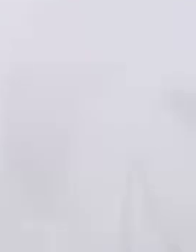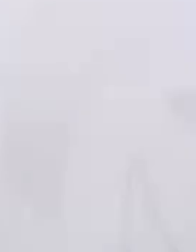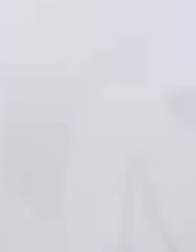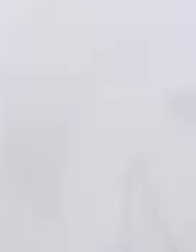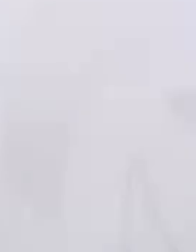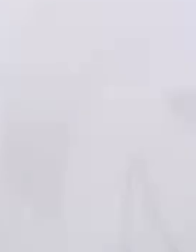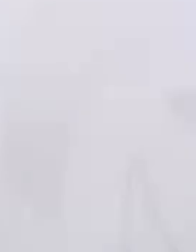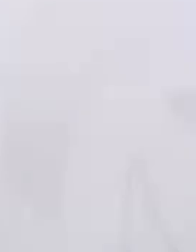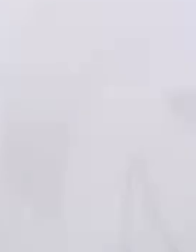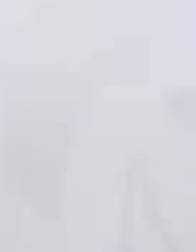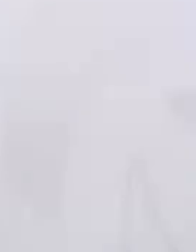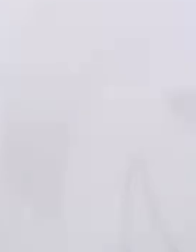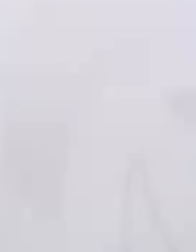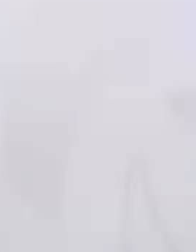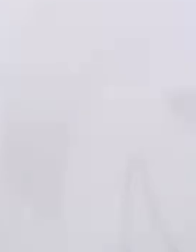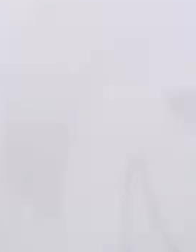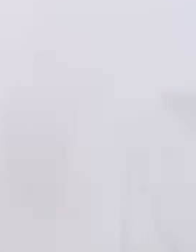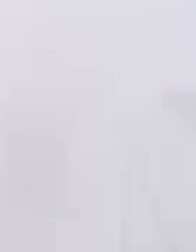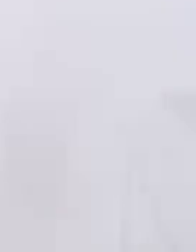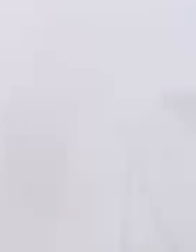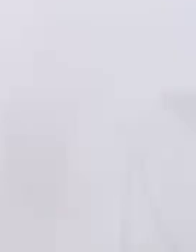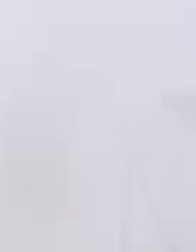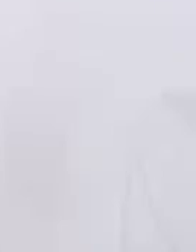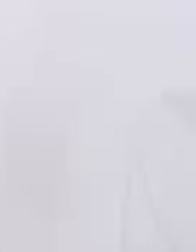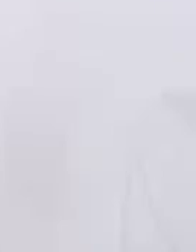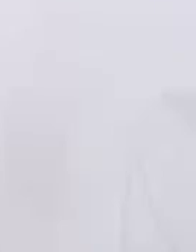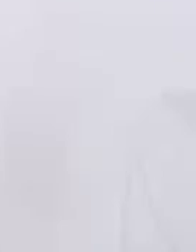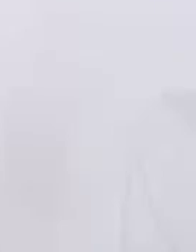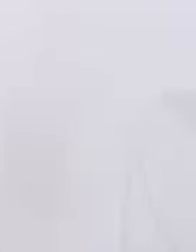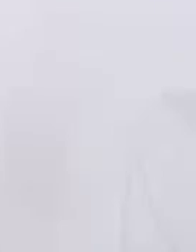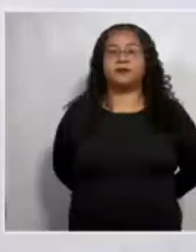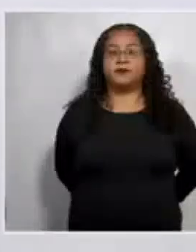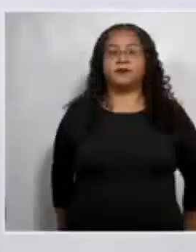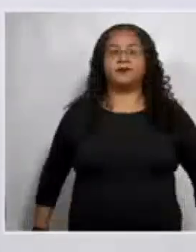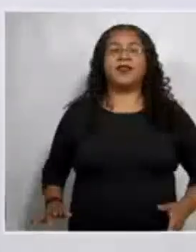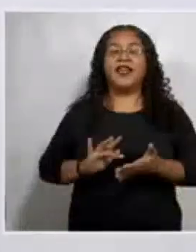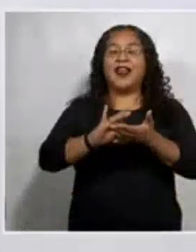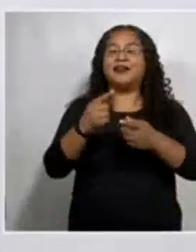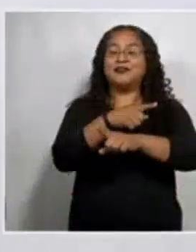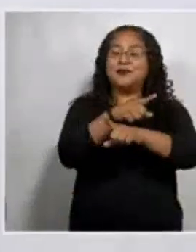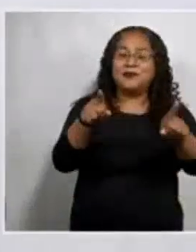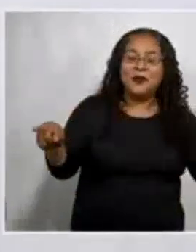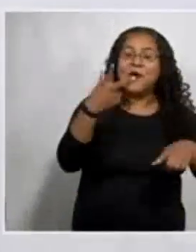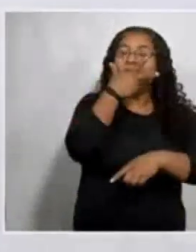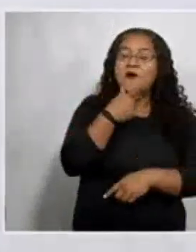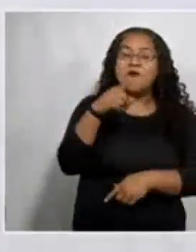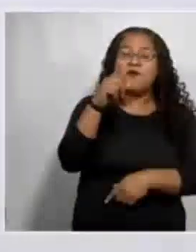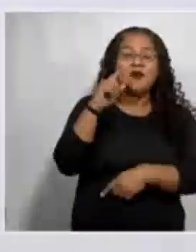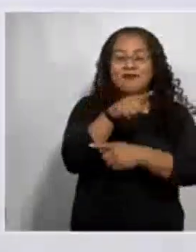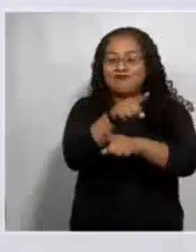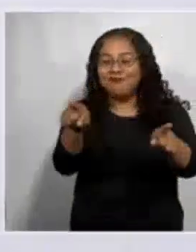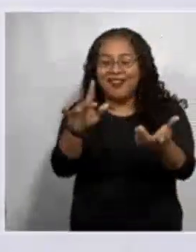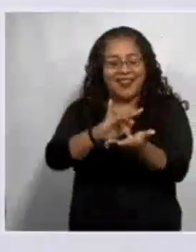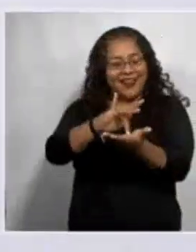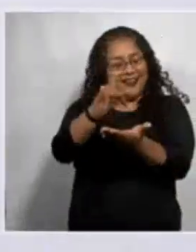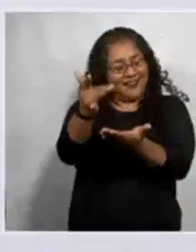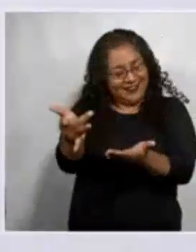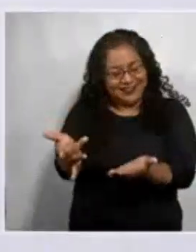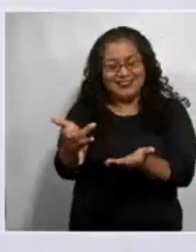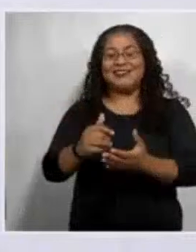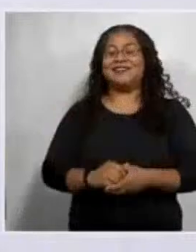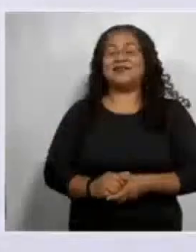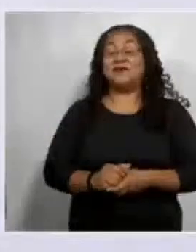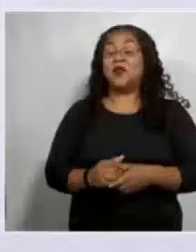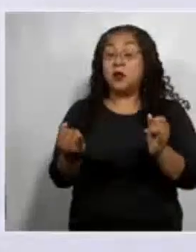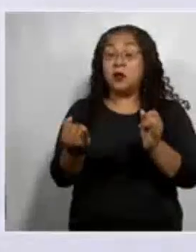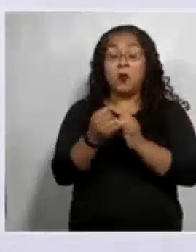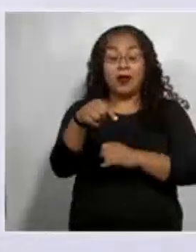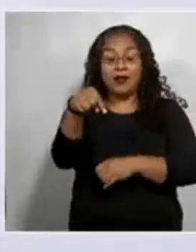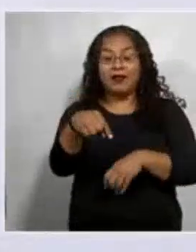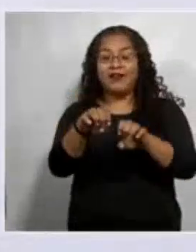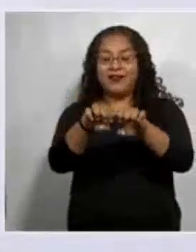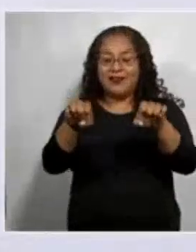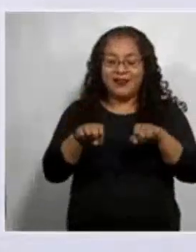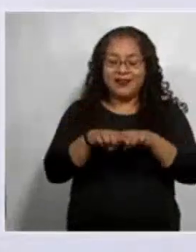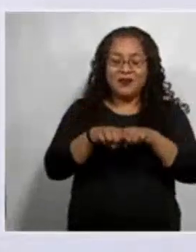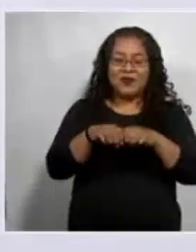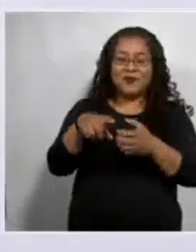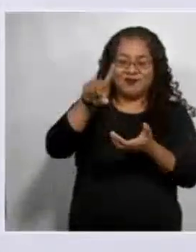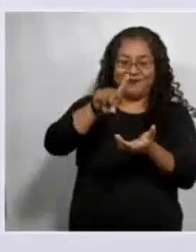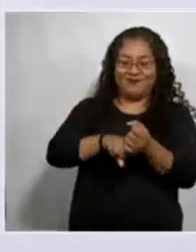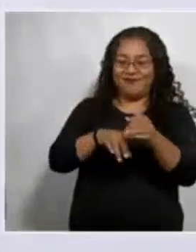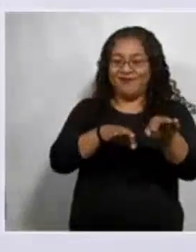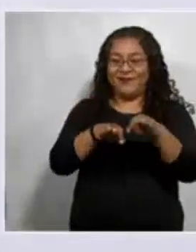libertad. Muchas gracias a todas, a todos. Muchas gracias al equipo del ISE, coordinado,